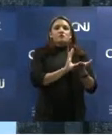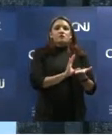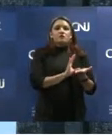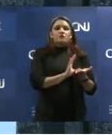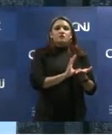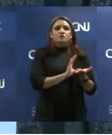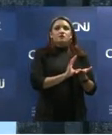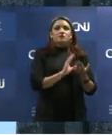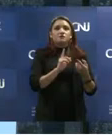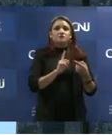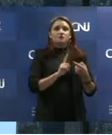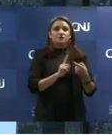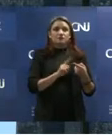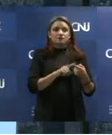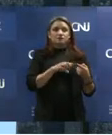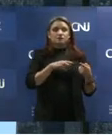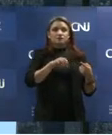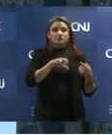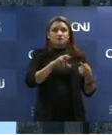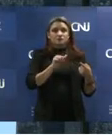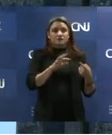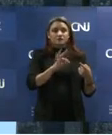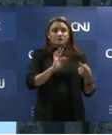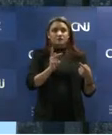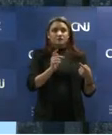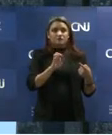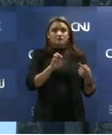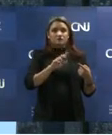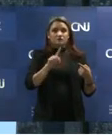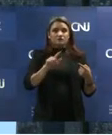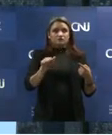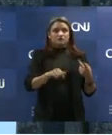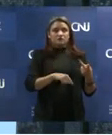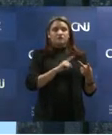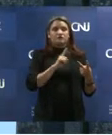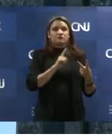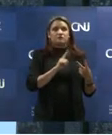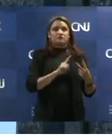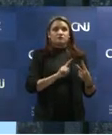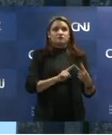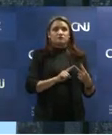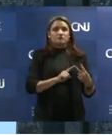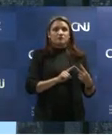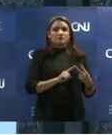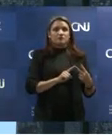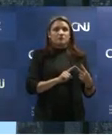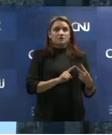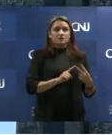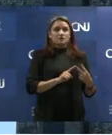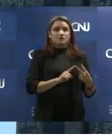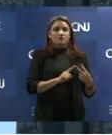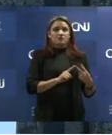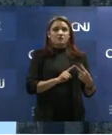Maria Thereza de Assis Moura e Jane Granzoto.